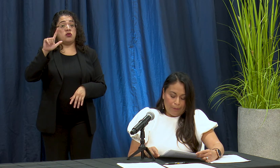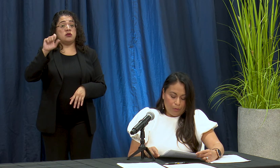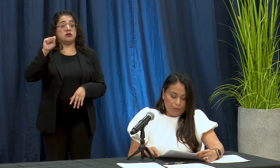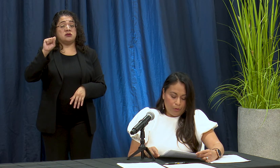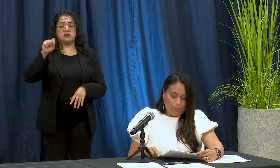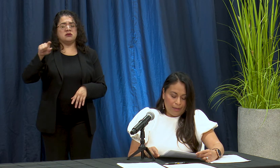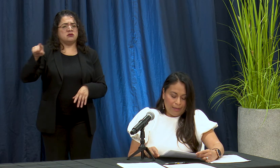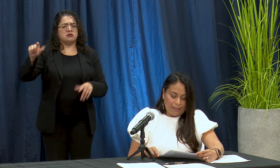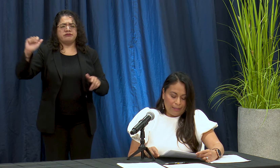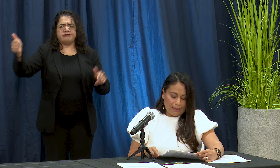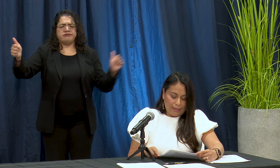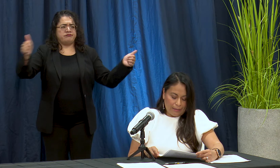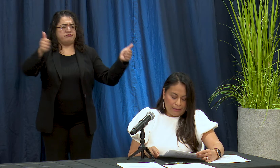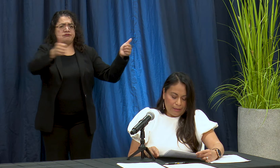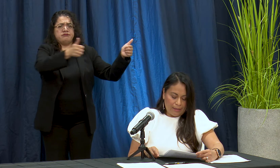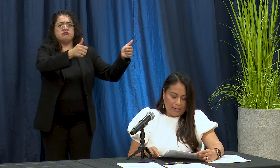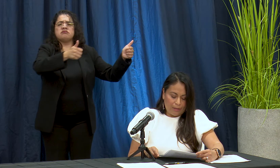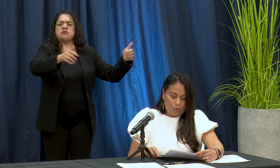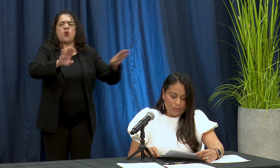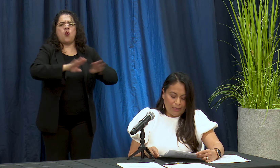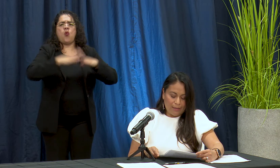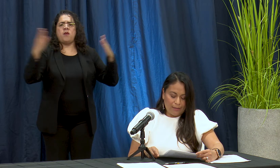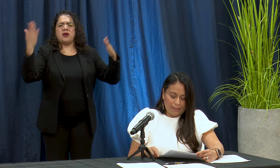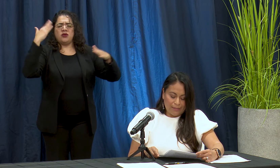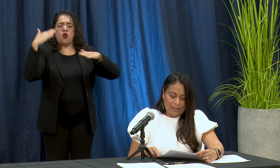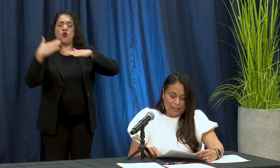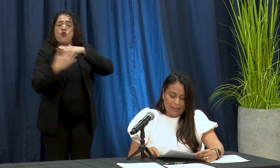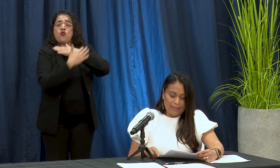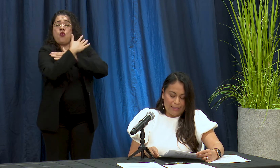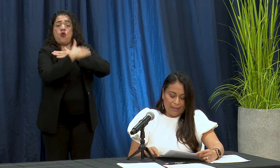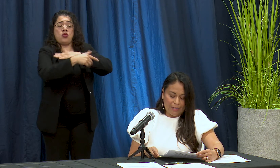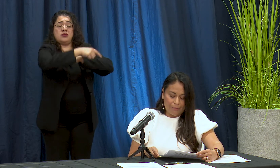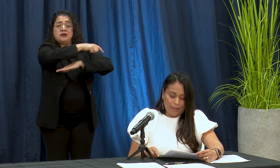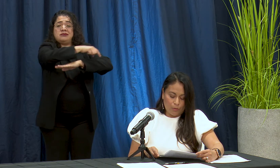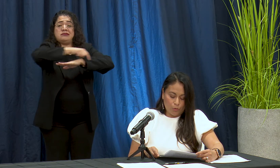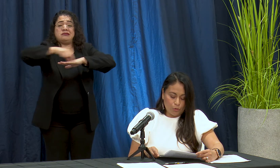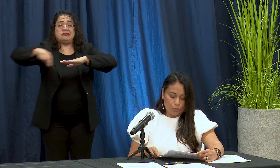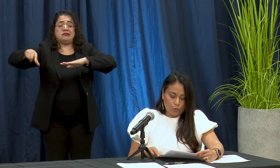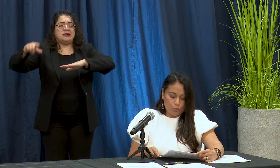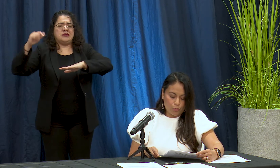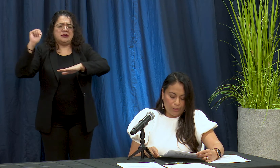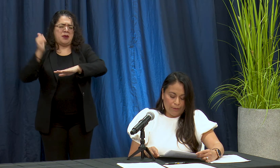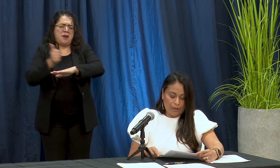mano de obras en el en la costa descarga a carga barkos todos los trabajadores